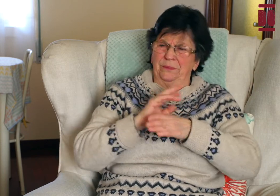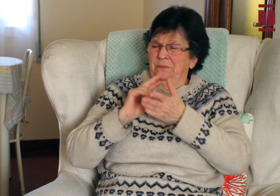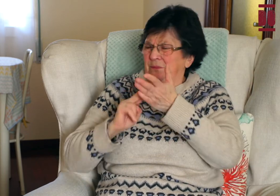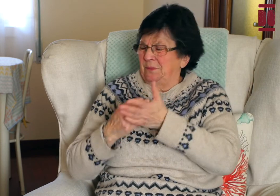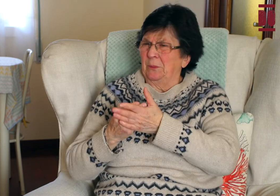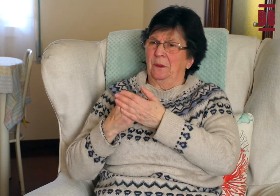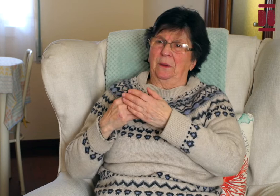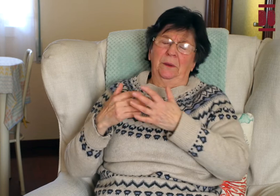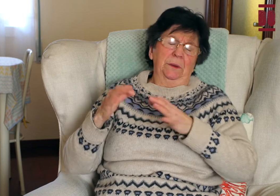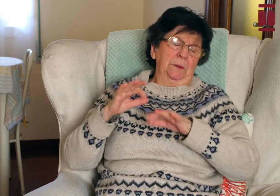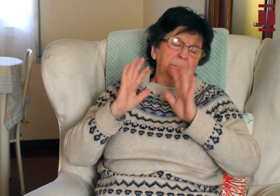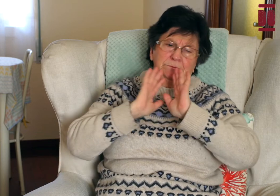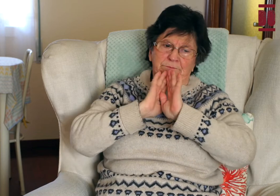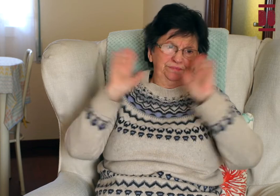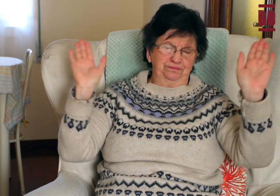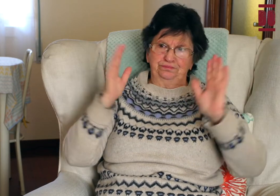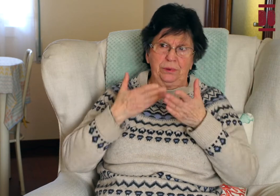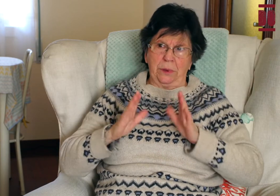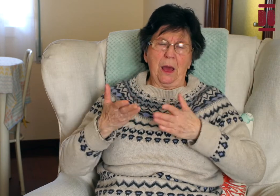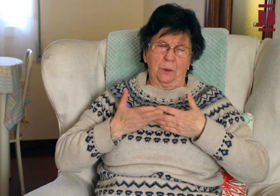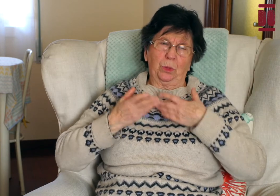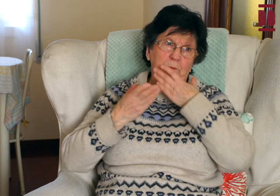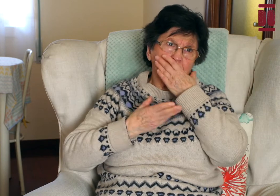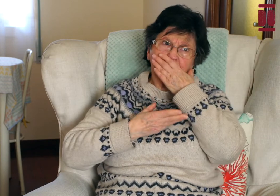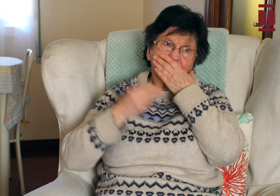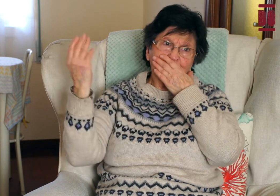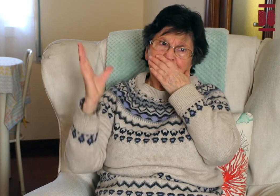nos orientaba, interpretaba perfectamente para nosotros. ¡Increíble la ayuda de mi hija!, se esforzó y